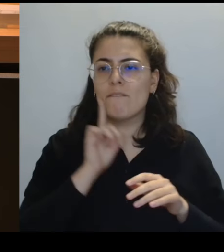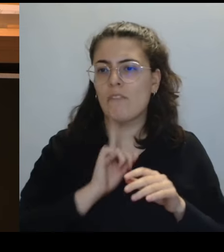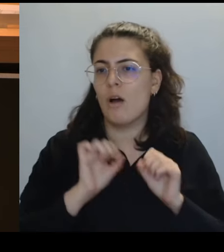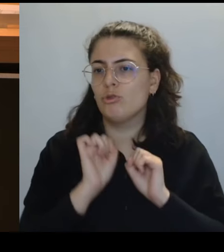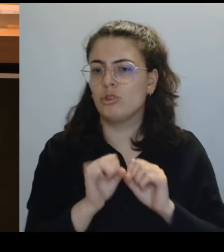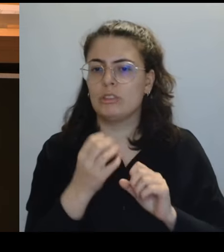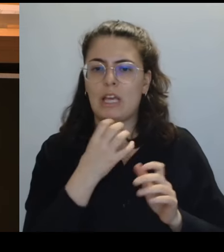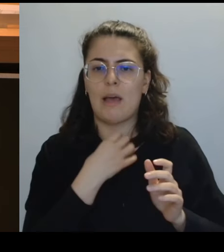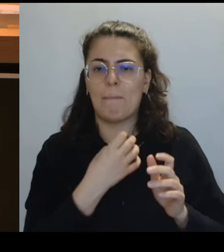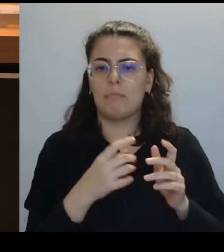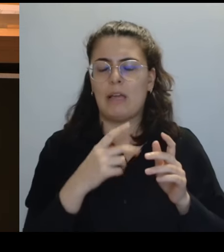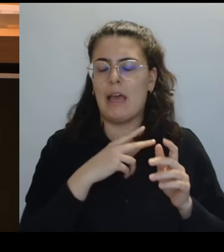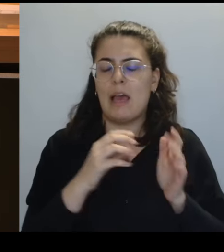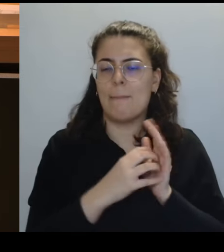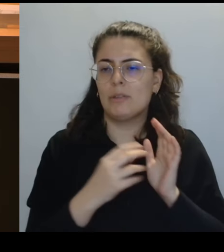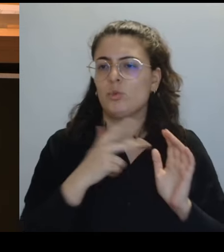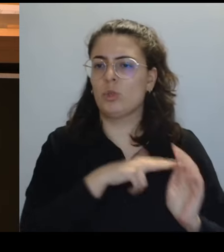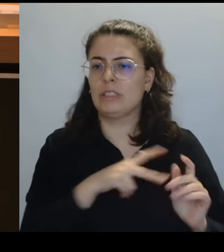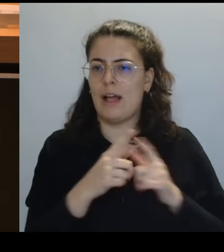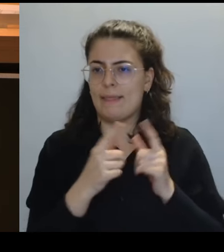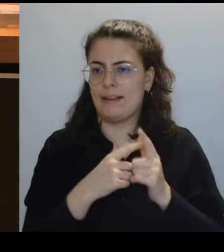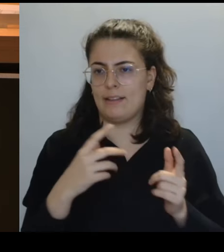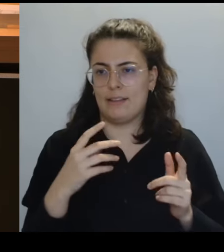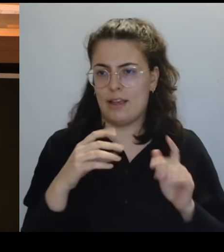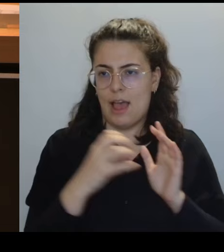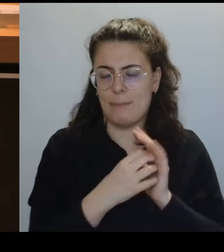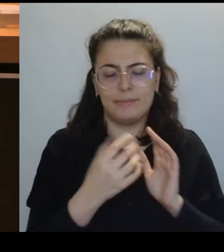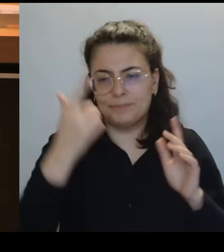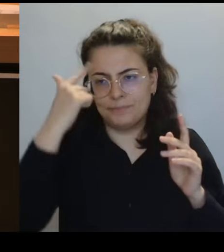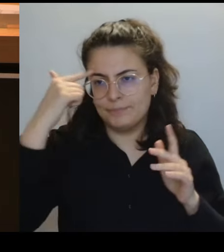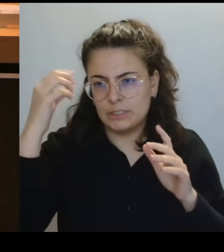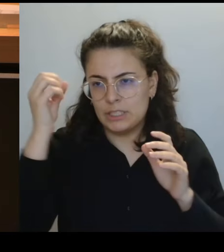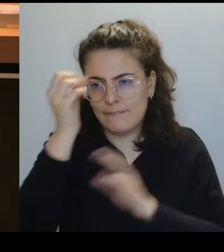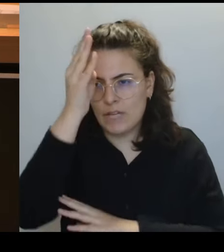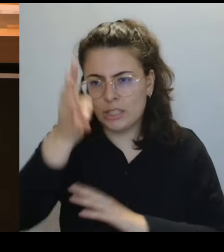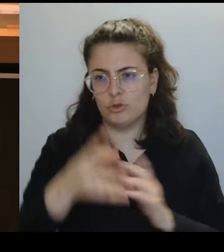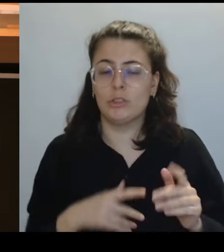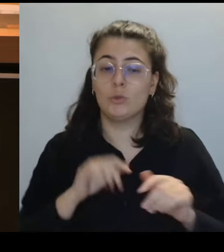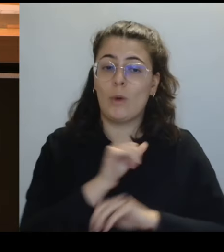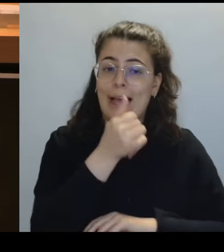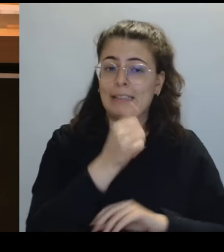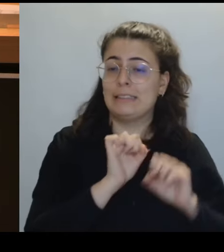Erst muss ein System zuverlässig laufen und dann kann man eine App darauf